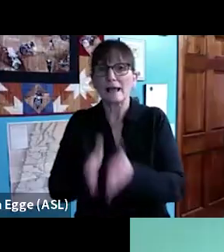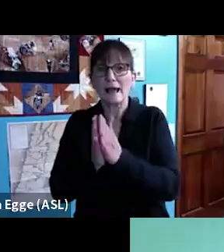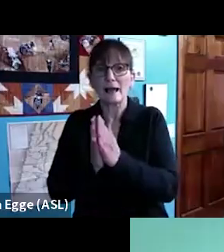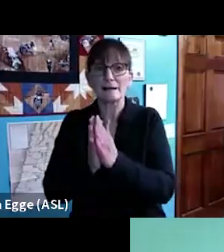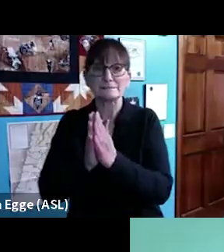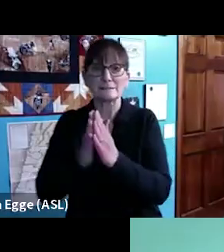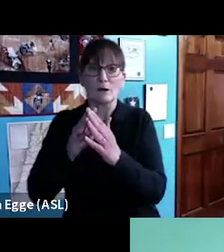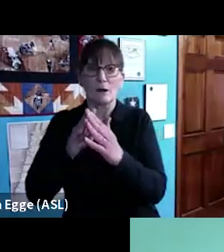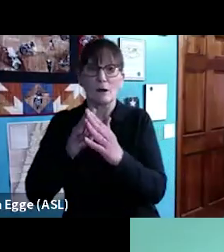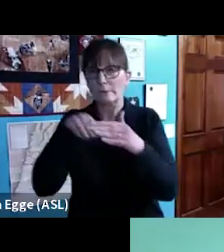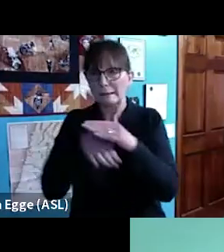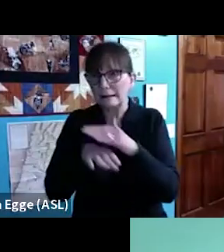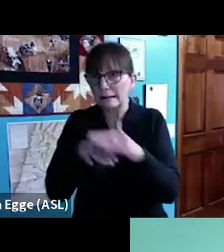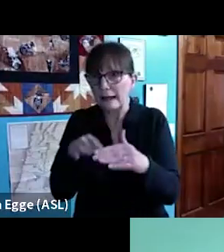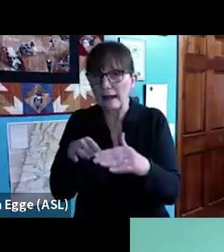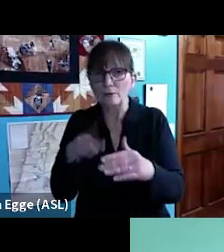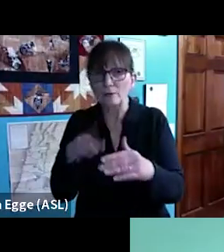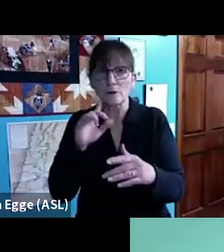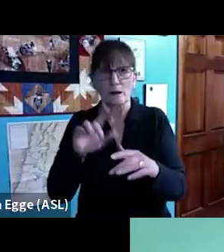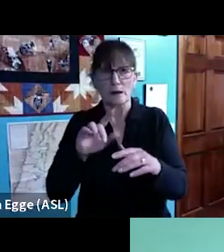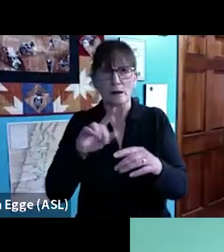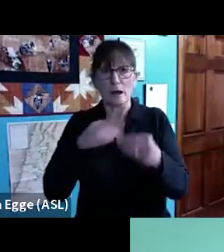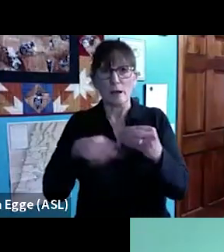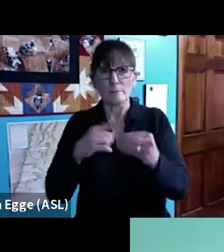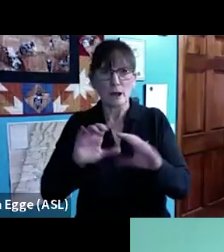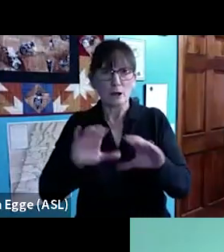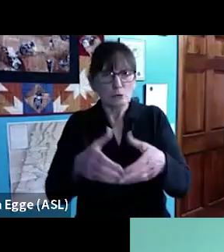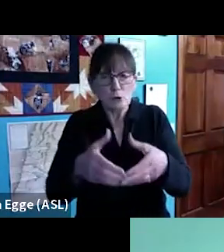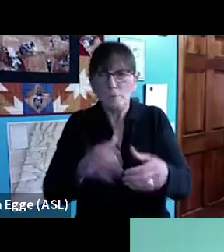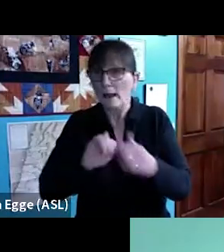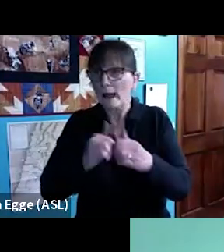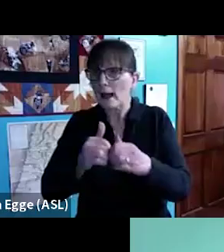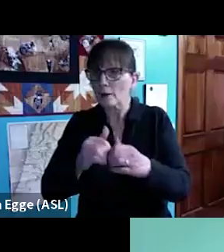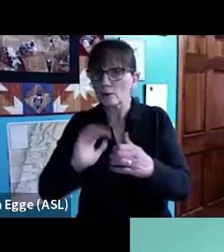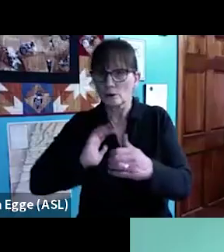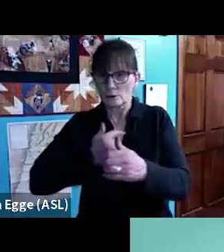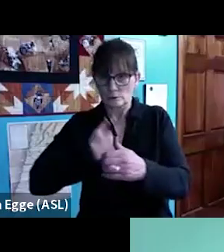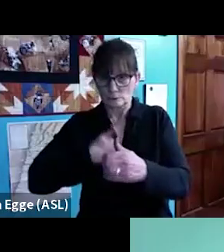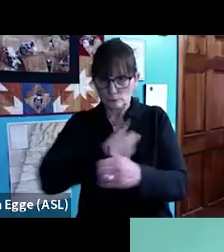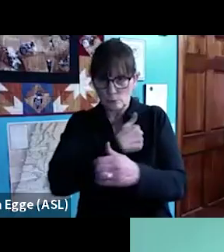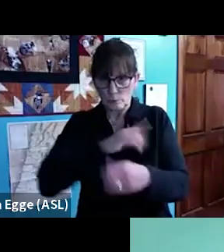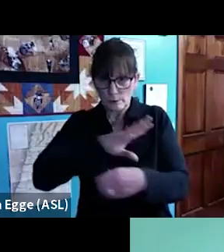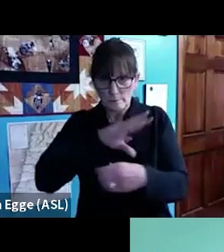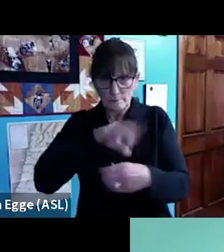Como dije, hagan lo que puedan en línea para que la transición sea lo más fácil posible